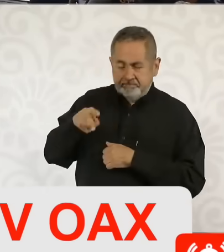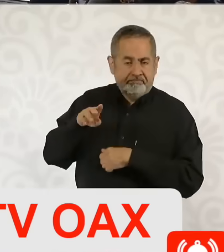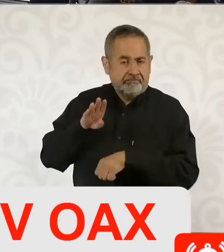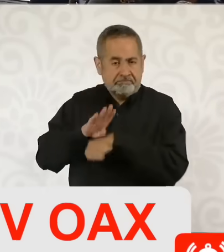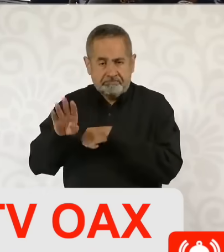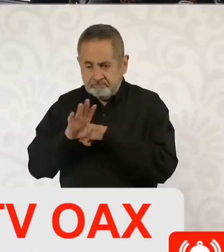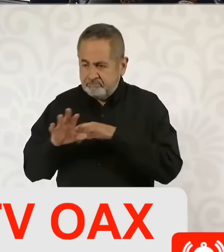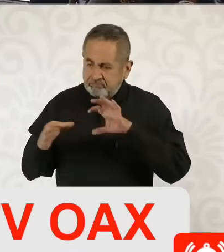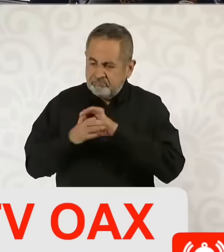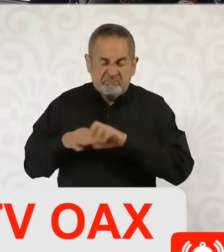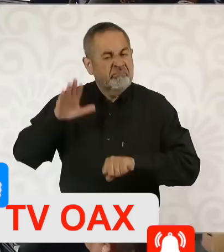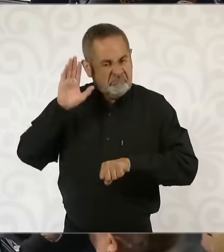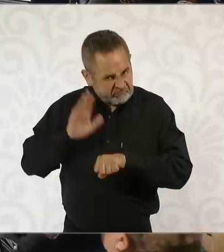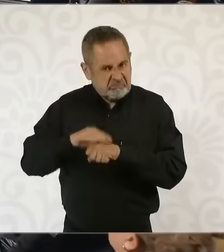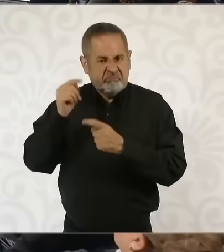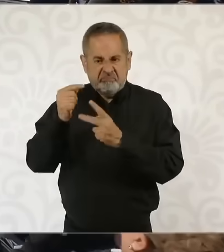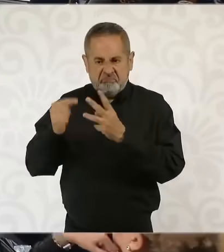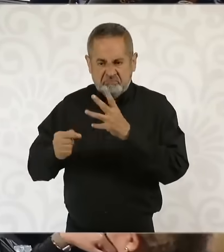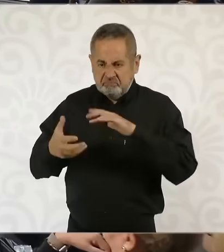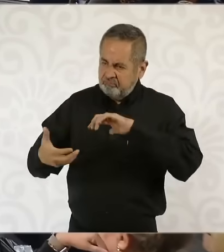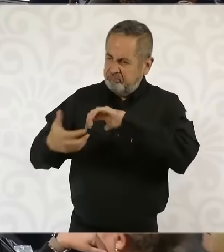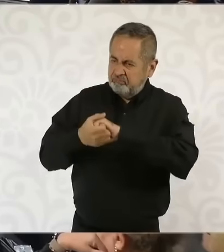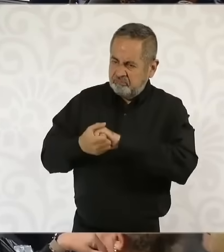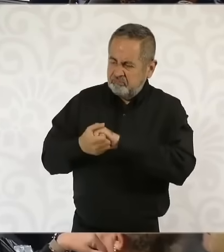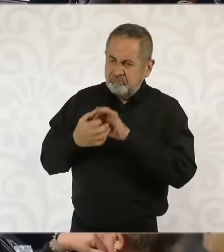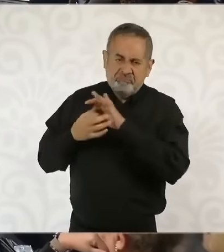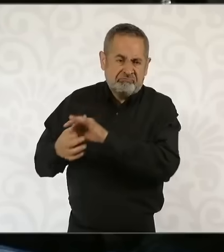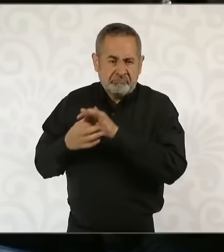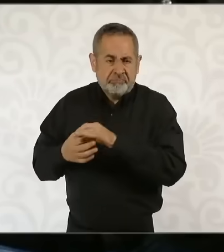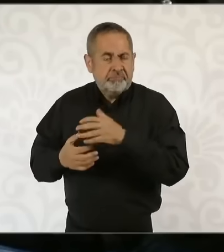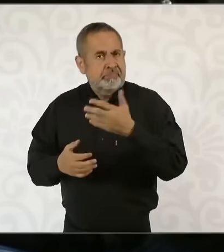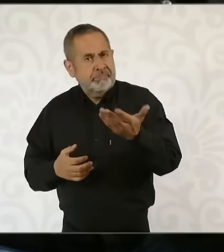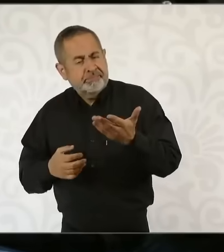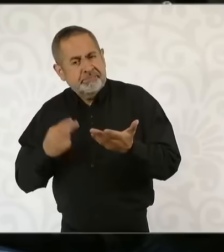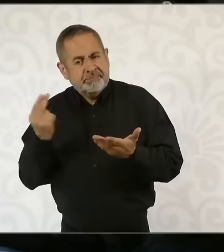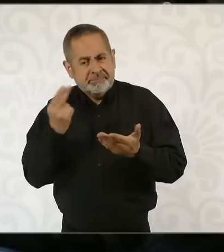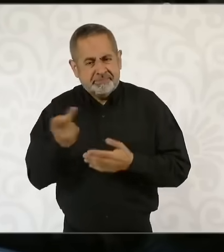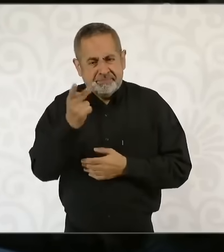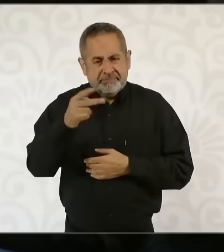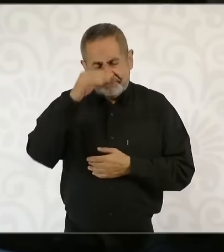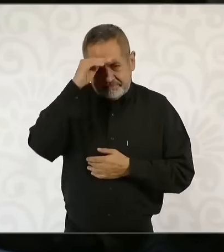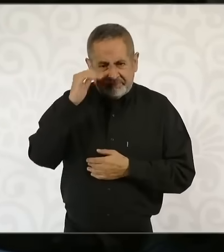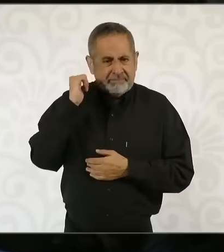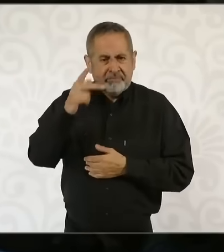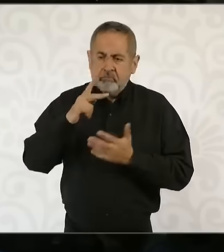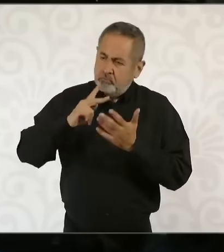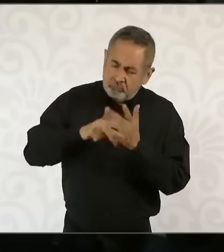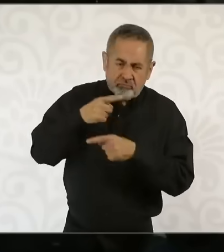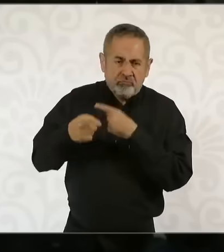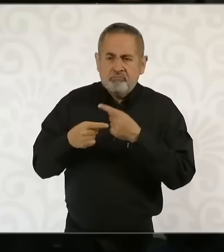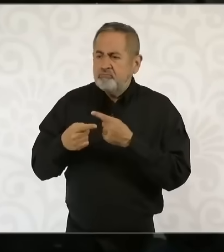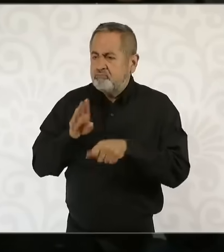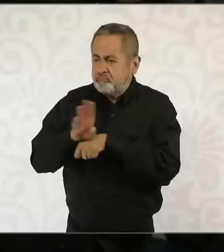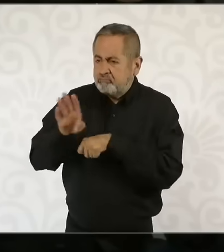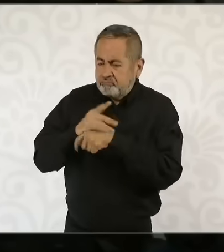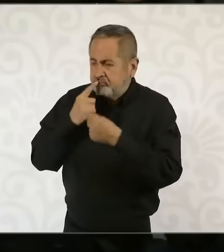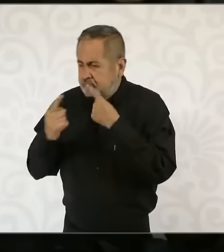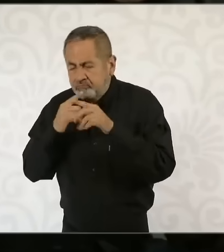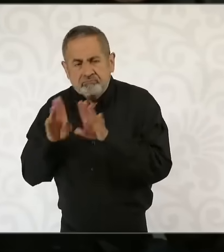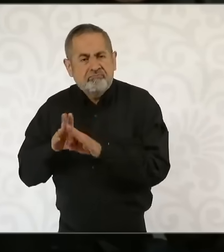entre las dos naciones. Para ello se necesita como una nueva negociación el la firma de de un